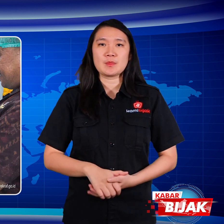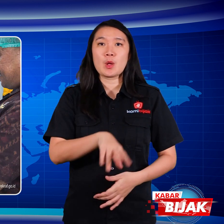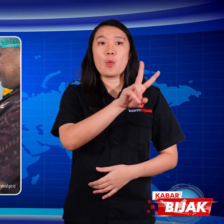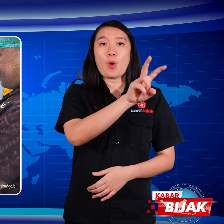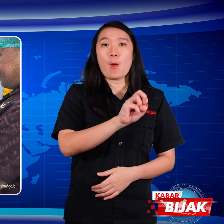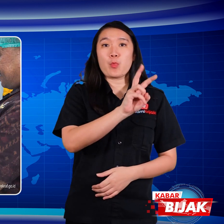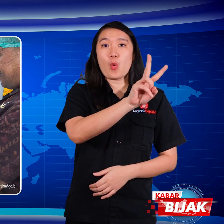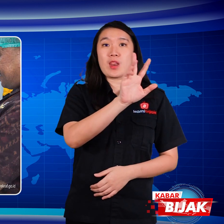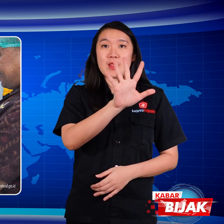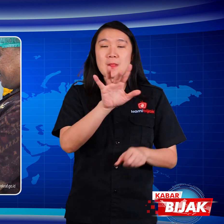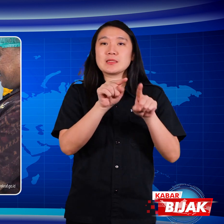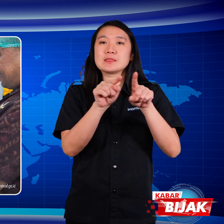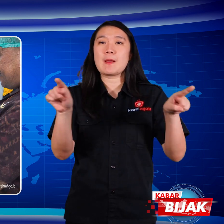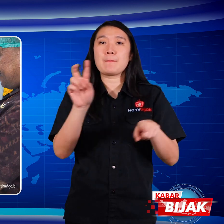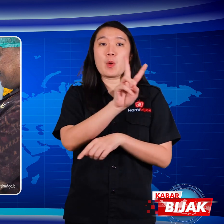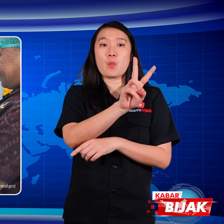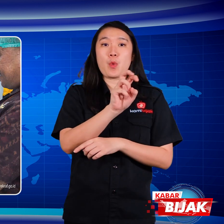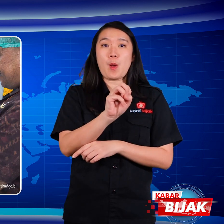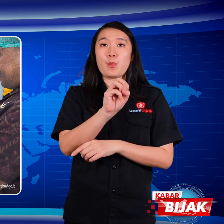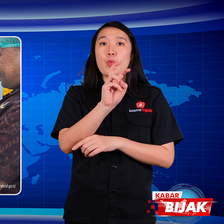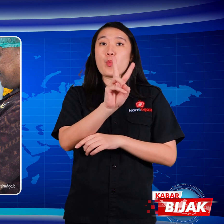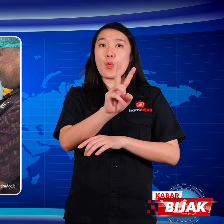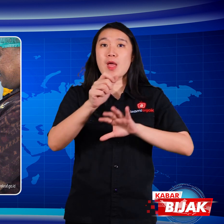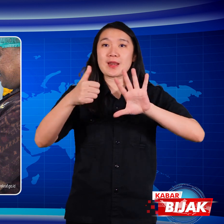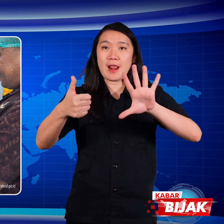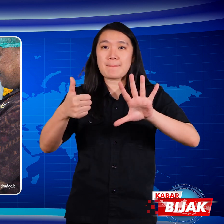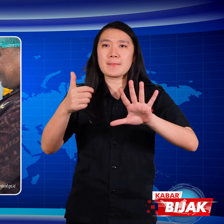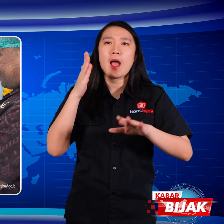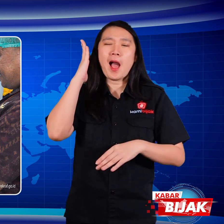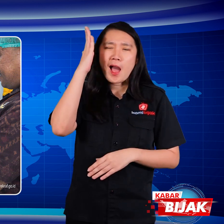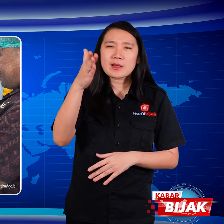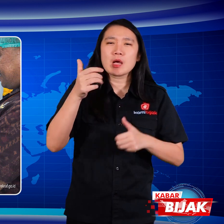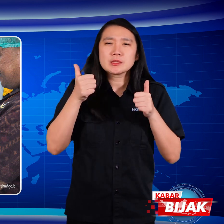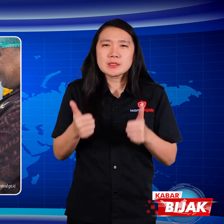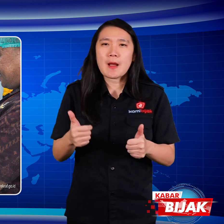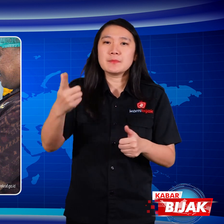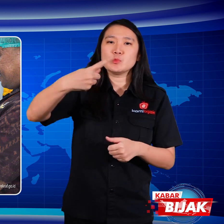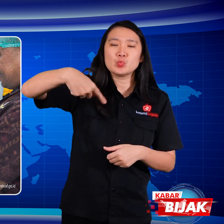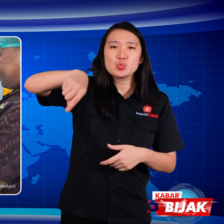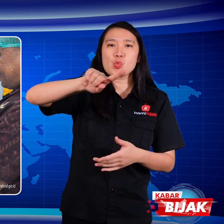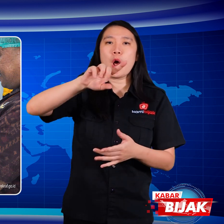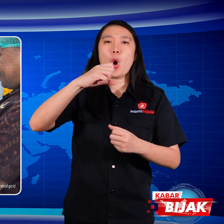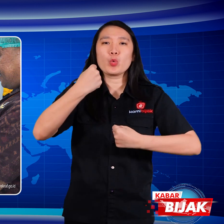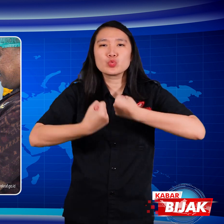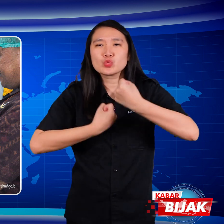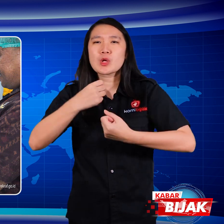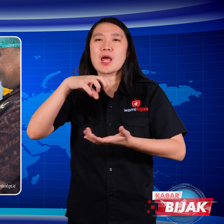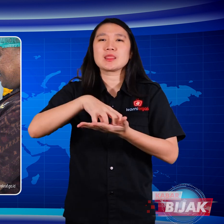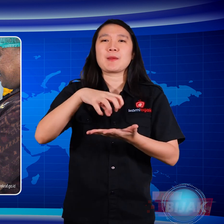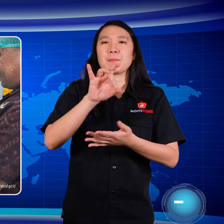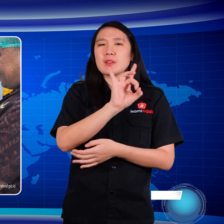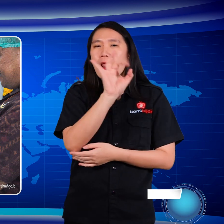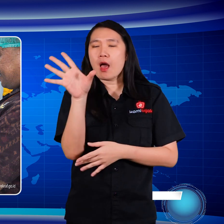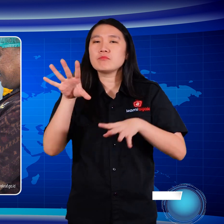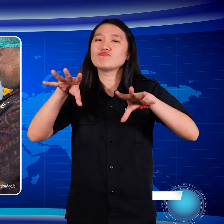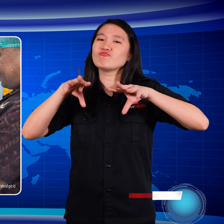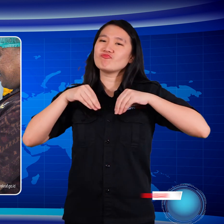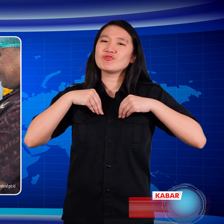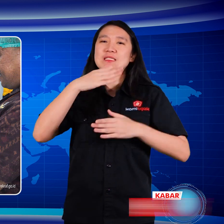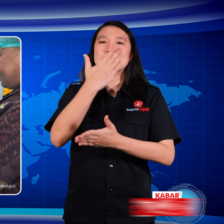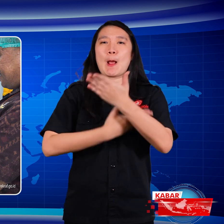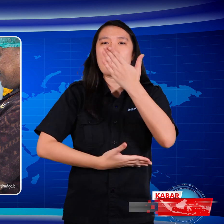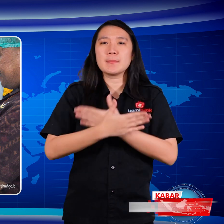2025-2026 akan siap ditempatkan di semua usaha cabang lain untuk merekrut Disabilitas,